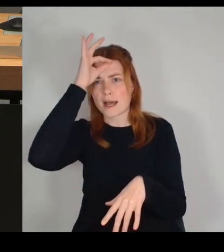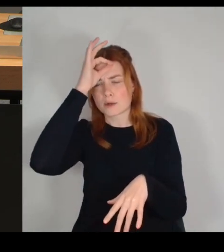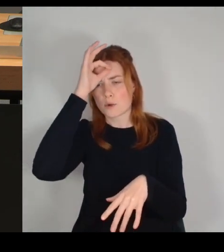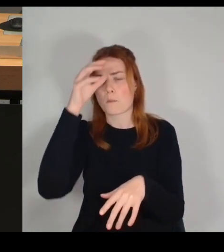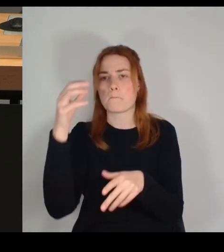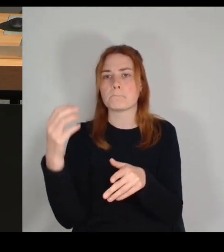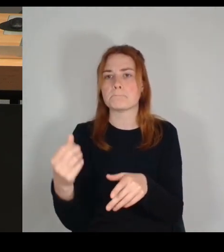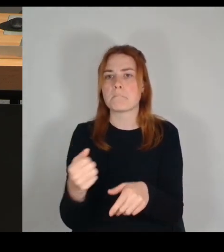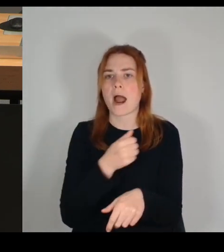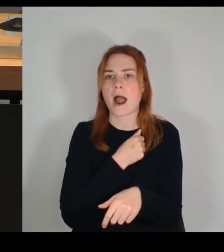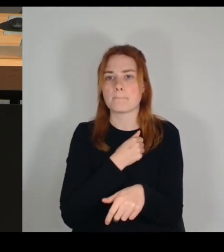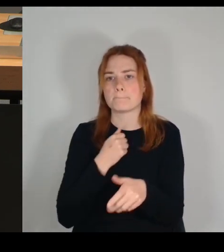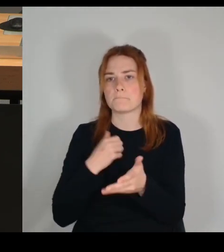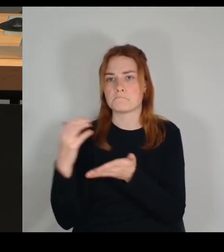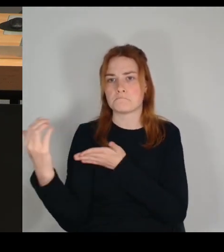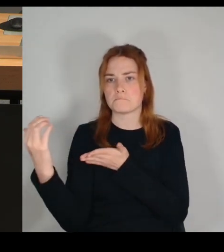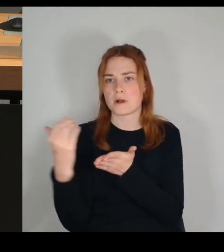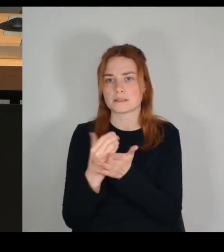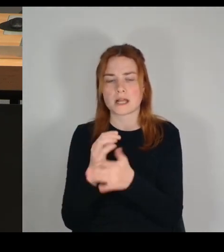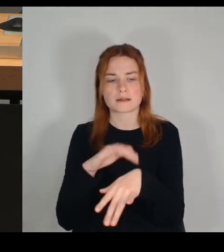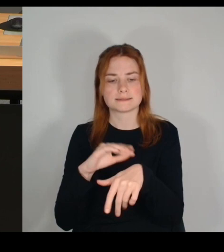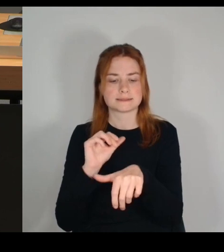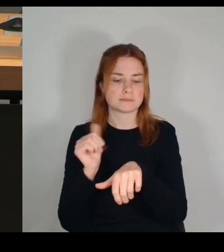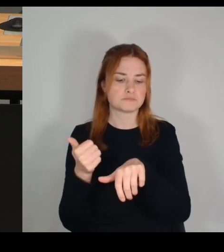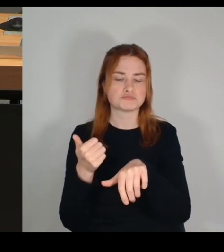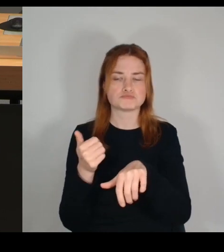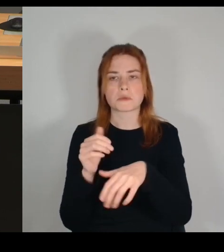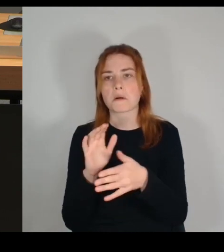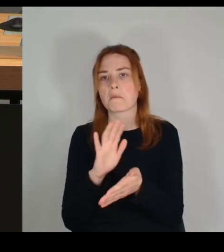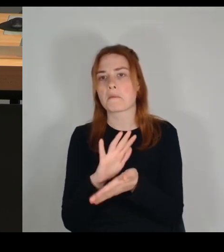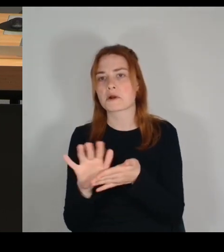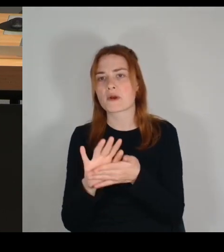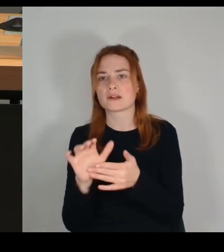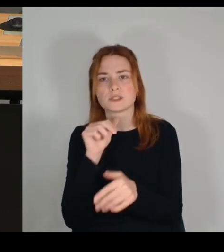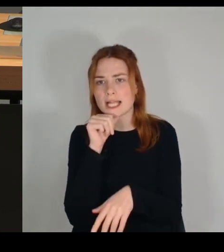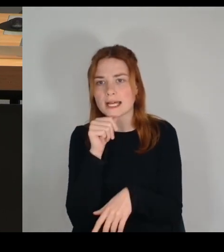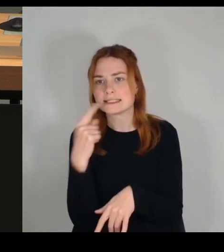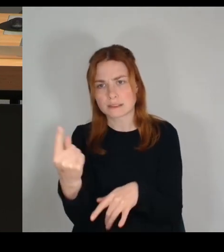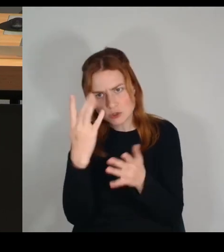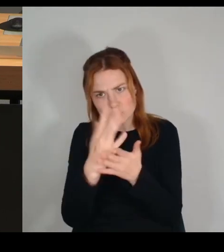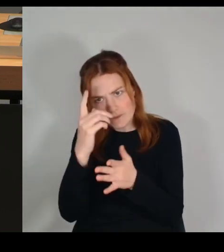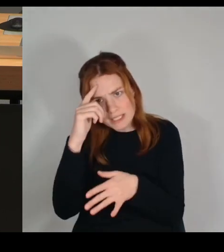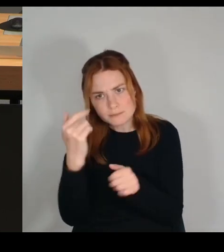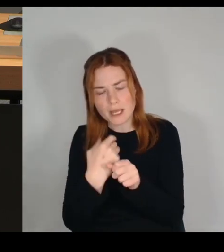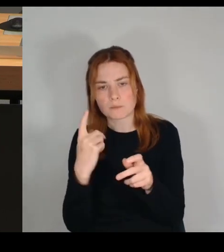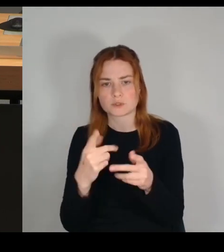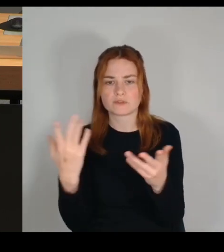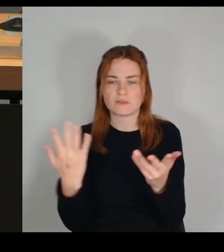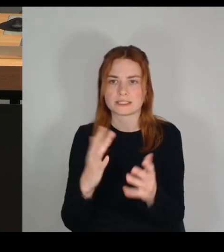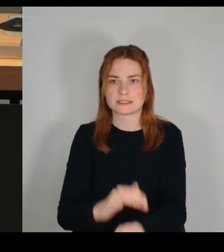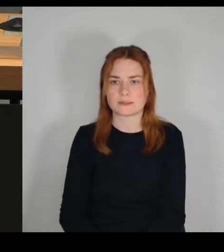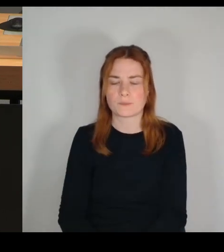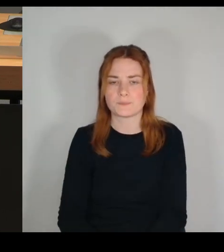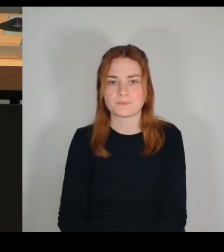Aufgrund der herangetragenen Aufgaben an sie und der angespannten Sicherheitslage ist die Auslastungskapazität bei der